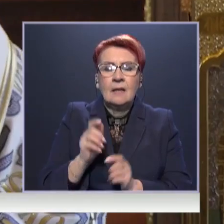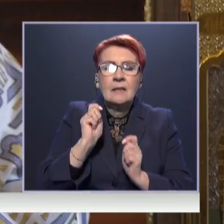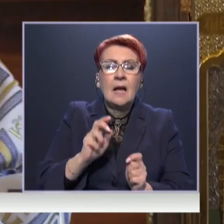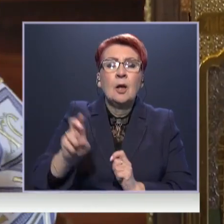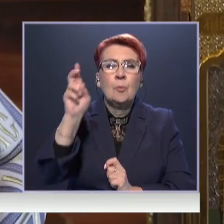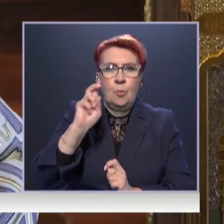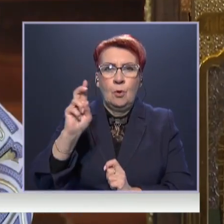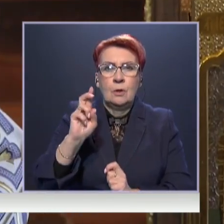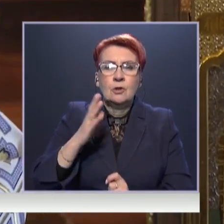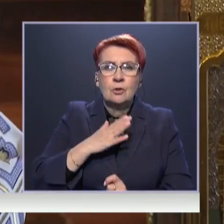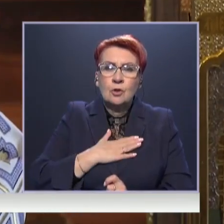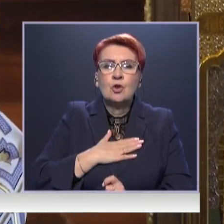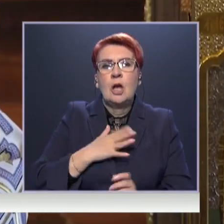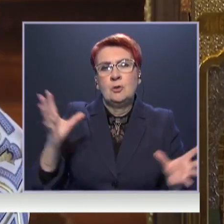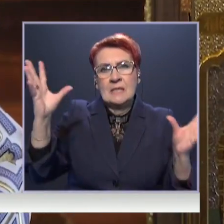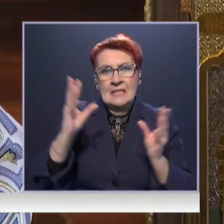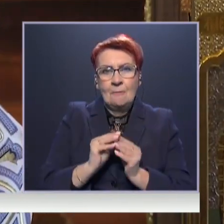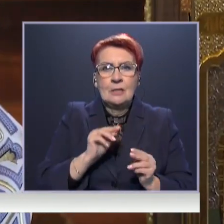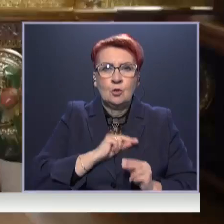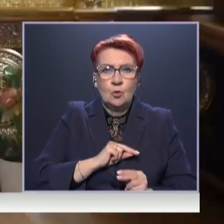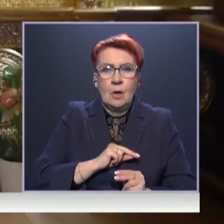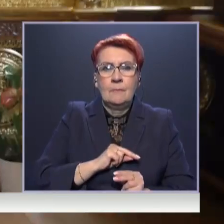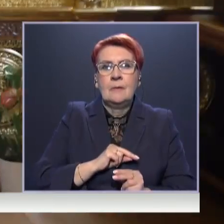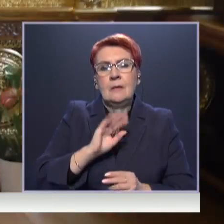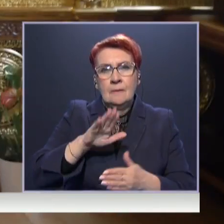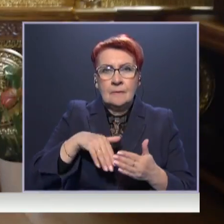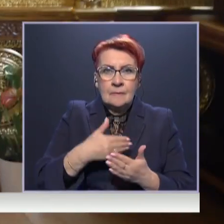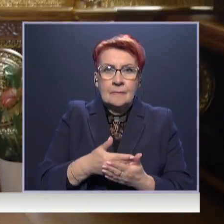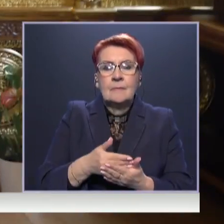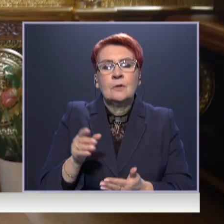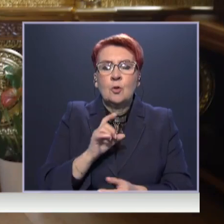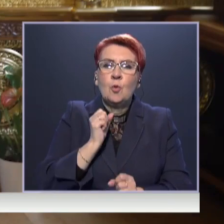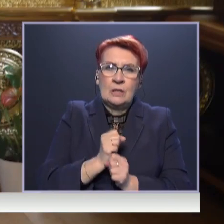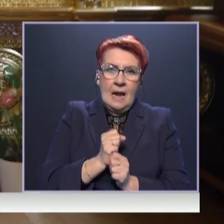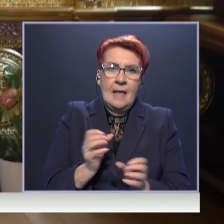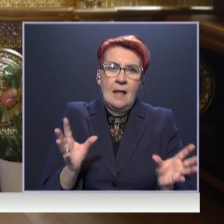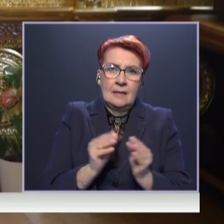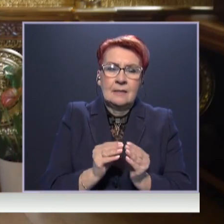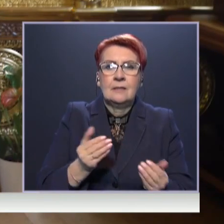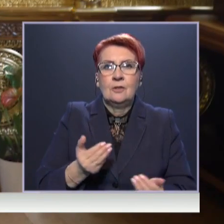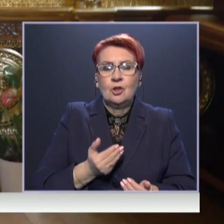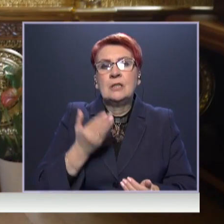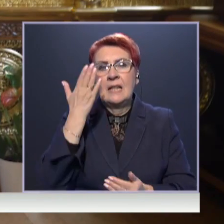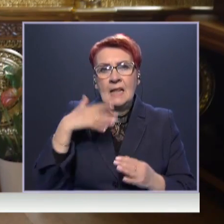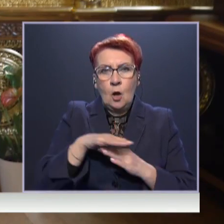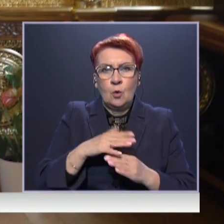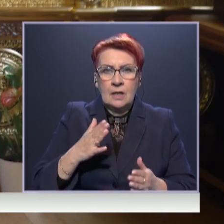чтобы нашими совместными трудами благоустоялась жизнь нашей страны государство народа нашего на прочном